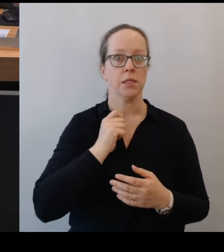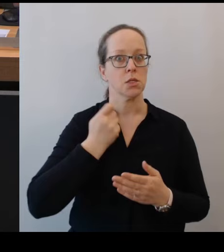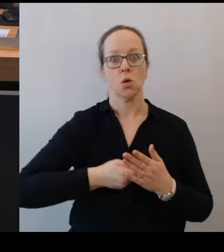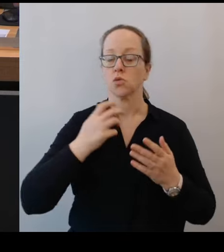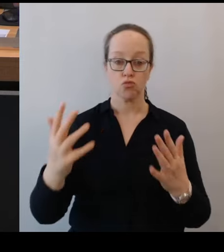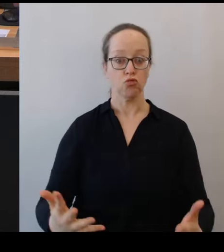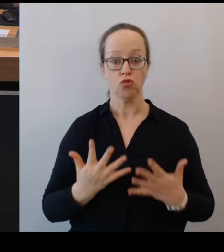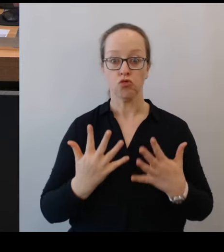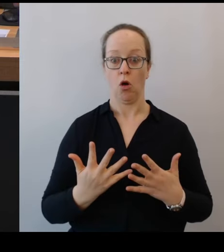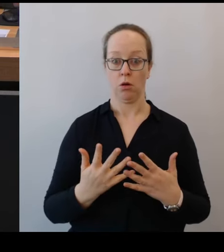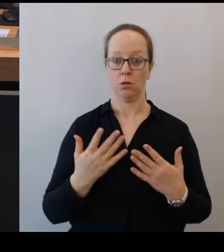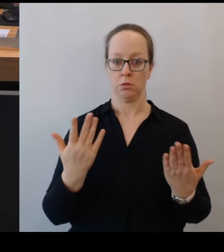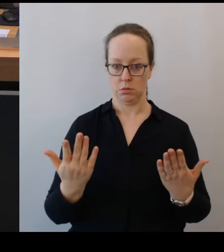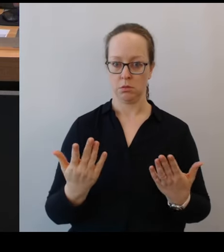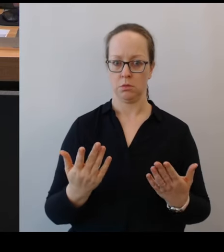Wohnung verliert oder im Kalten sitzt. (Beifall)